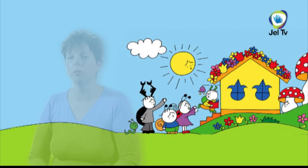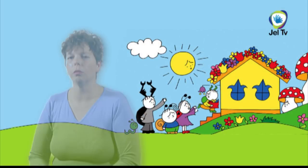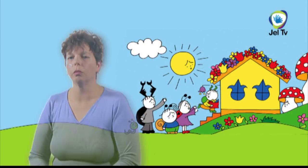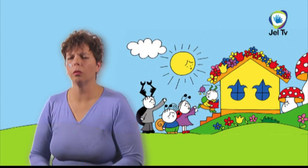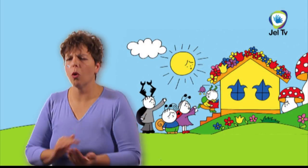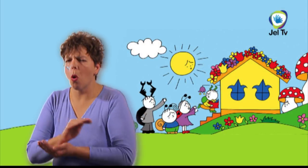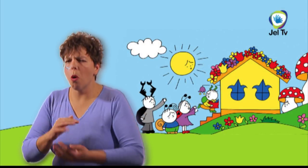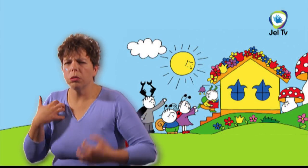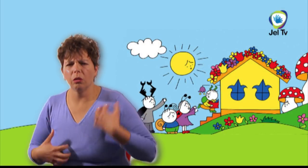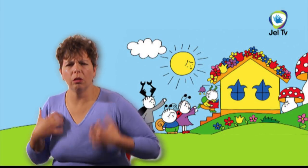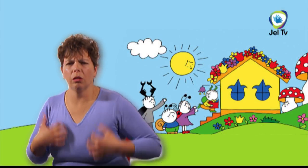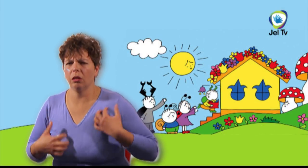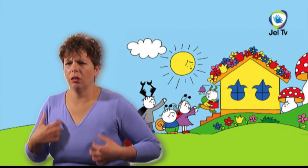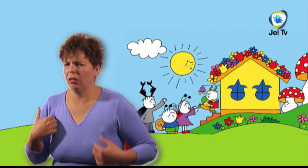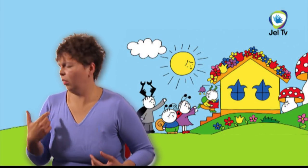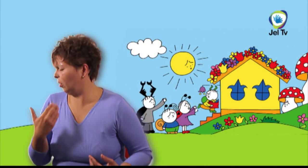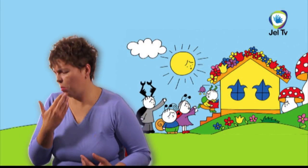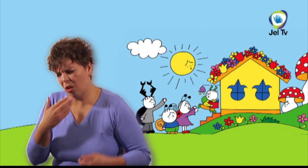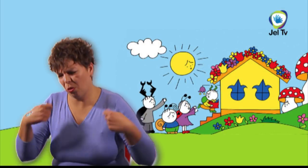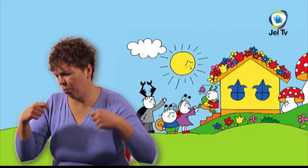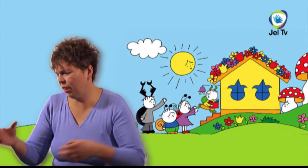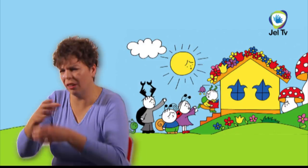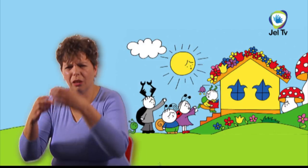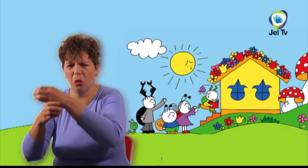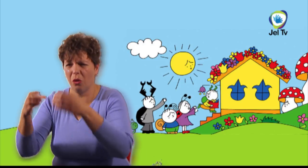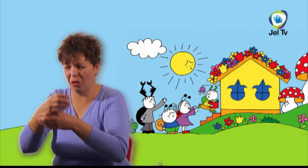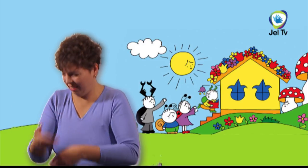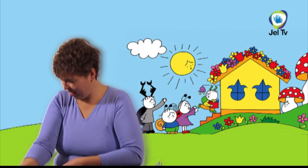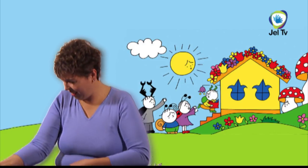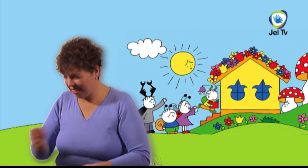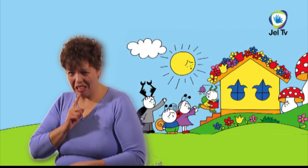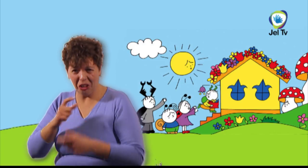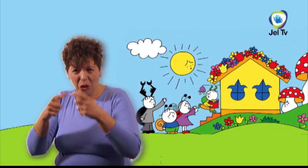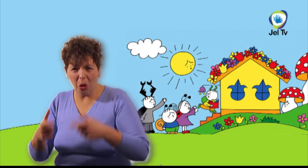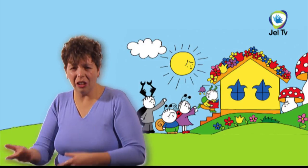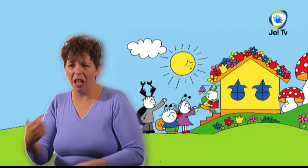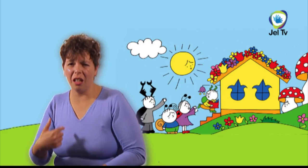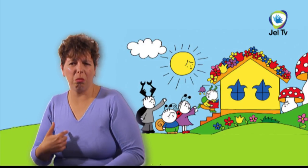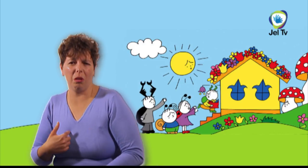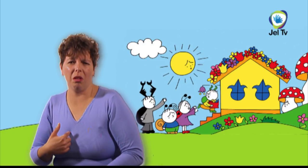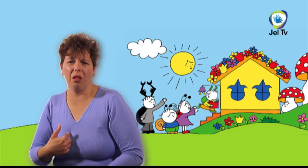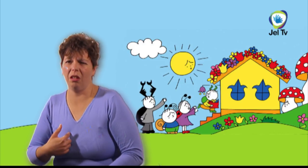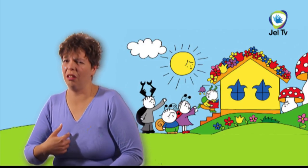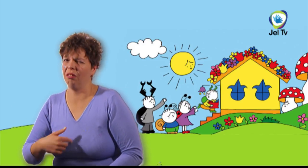Nem, már nem akarok tornyot építeni! Ennyi kockából nem is lehet igazi magas tornyot építeni! - jelentette ki dühösen Gömbi.